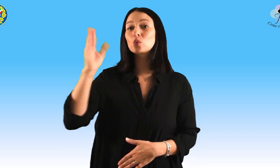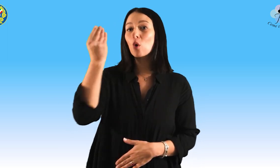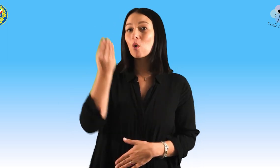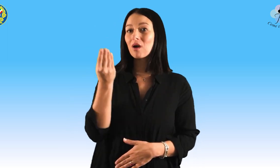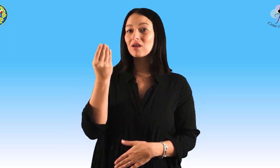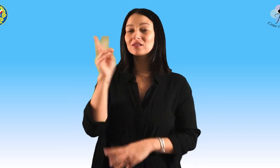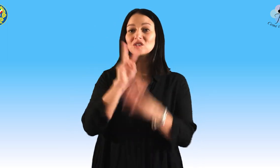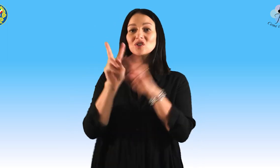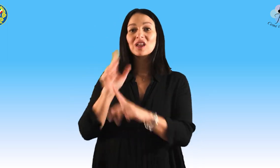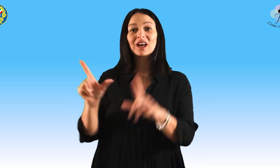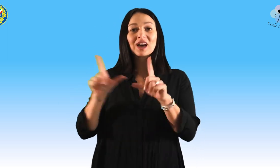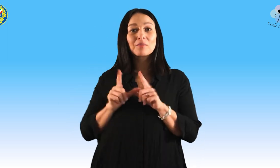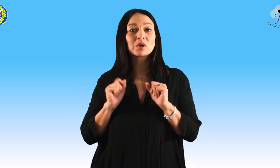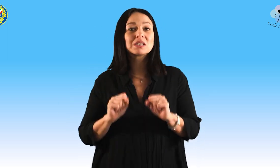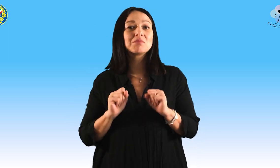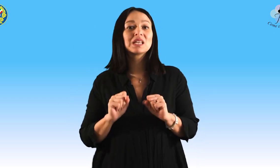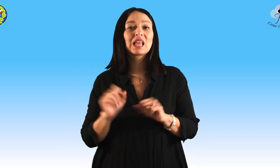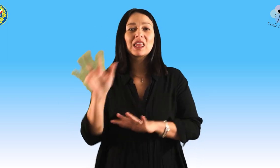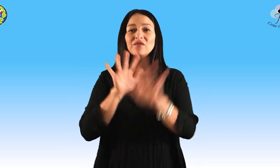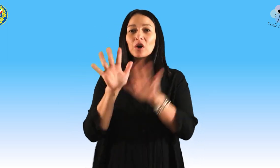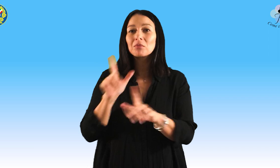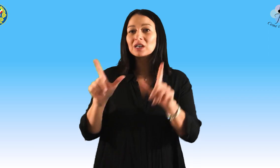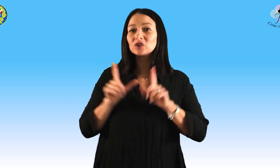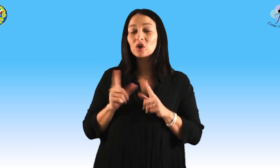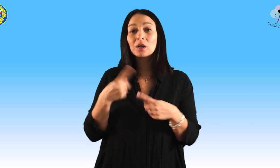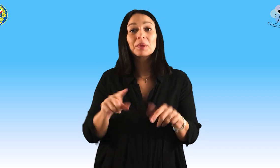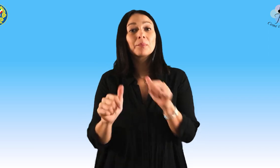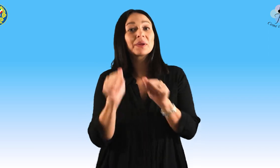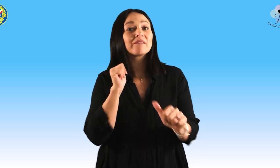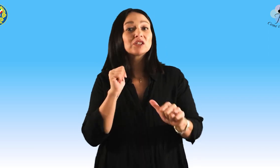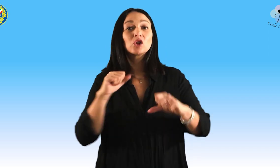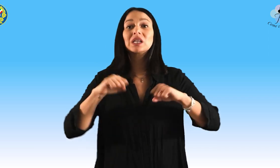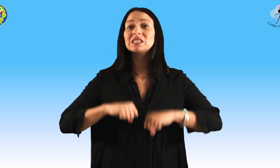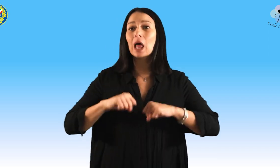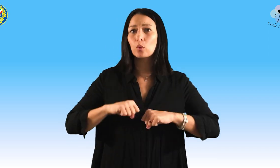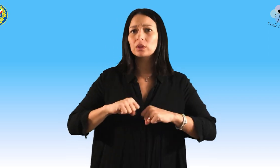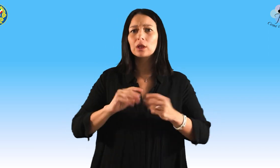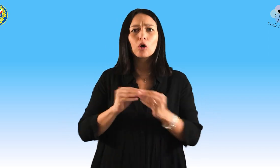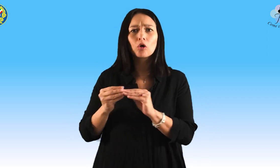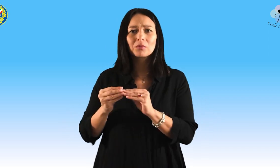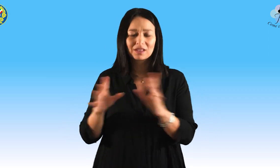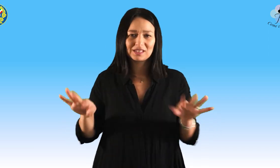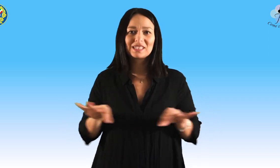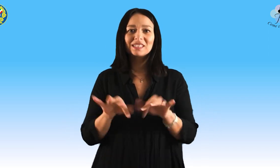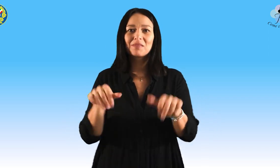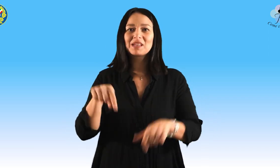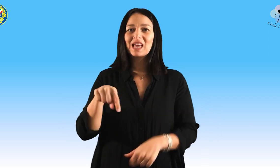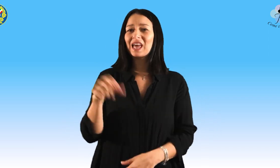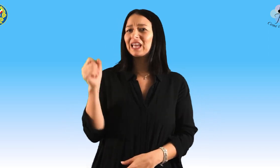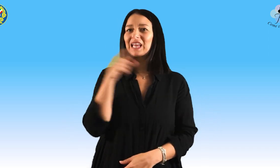il progetto ENS per promuovere salute e prevenzione nella comunità sorda,